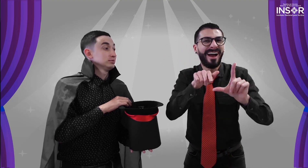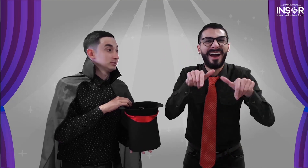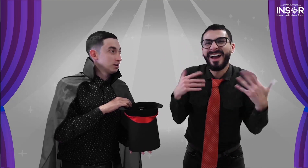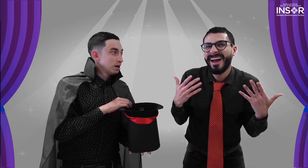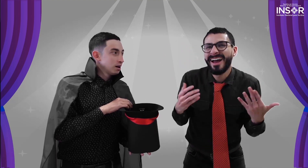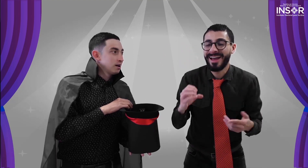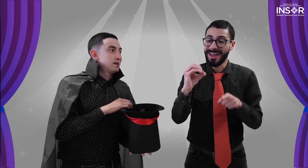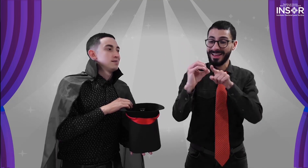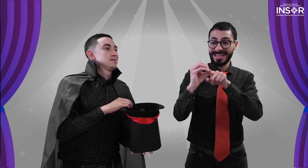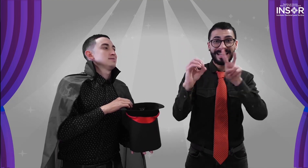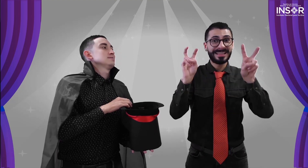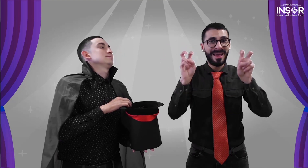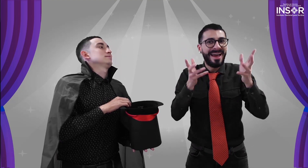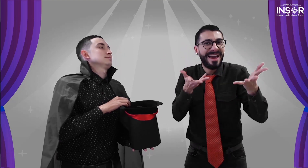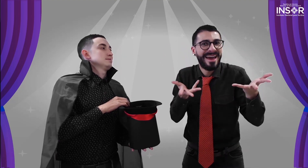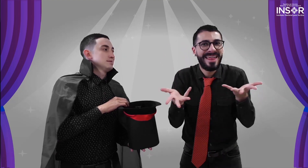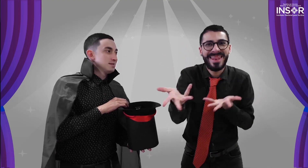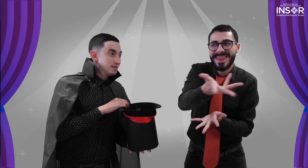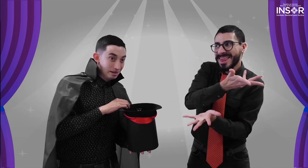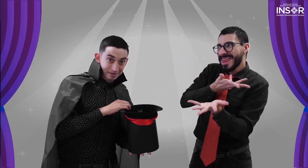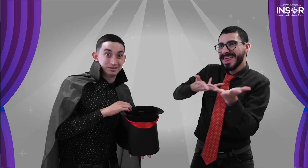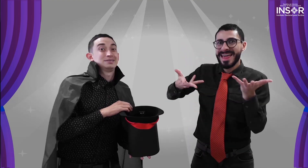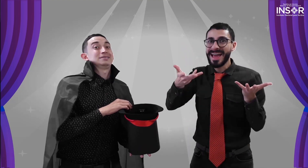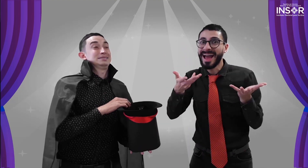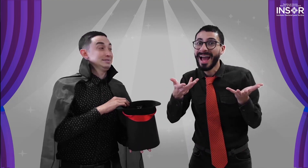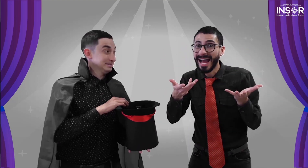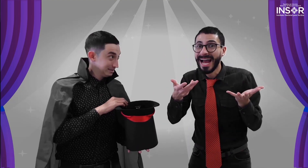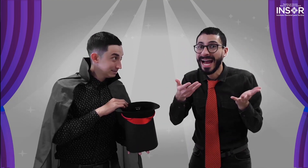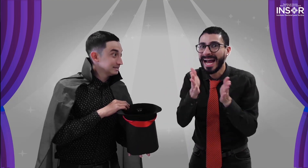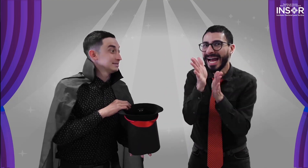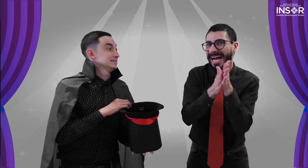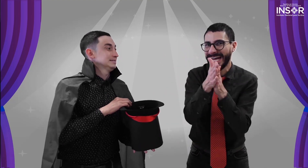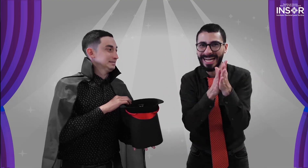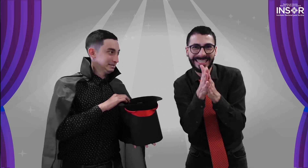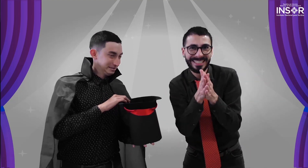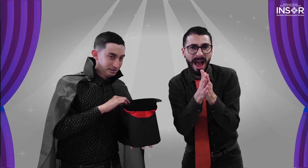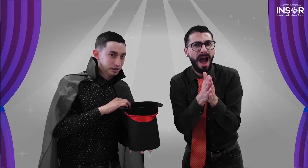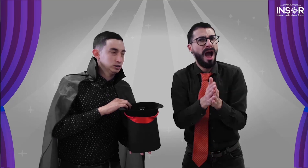en el que trataremos el tema del cero. ¿Qué les parece?